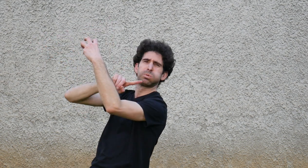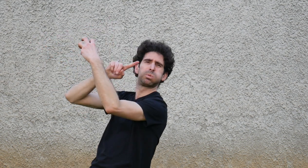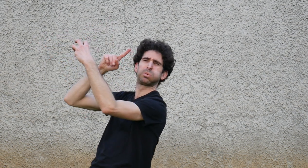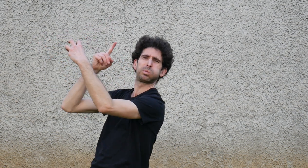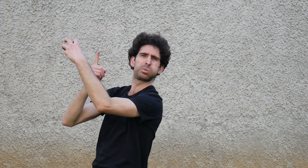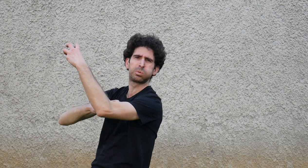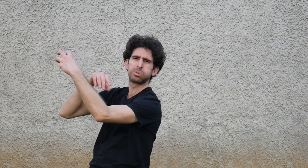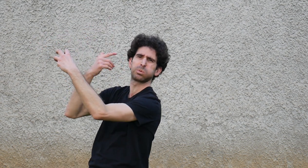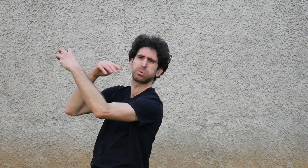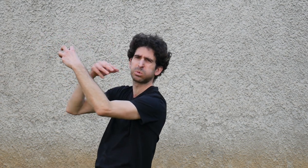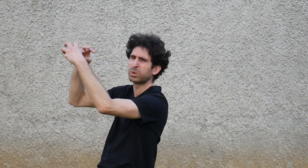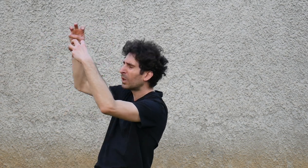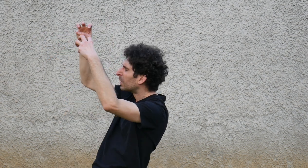"Quelle énorme dépense d'énergie !"